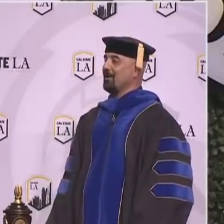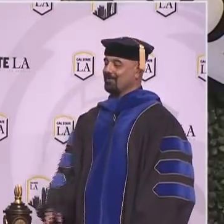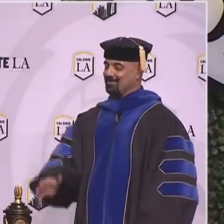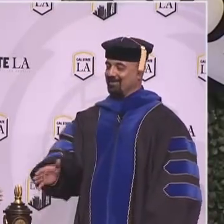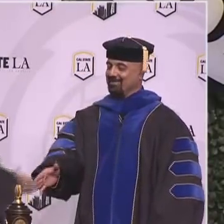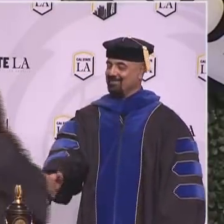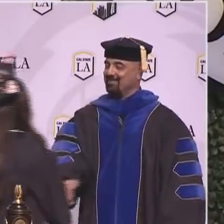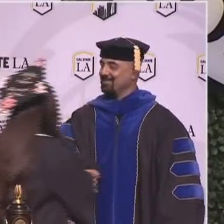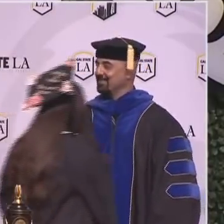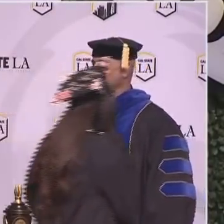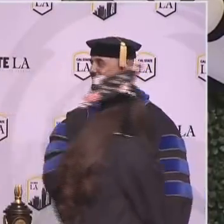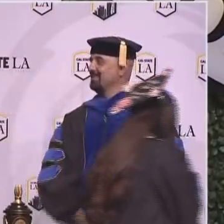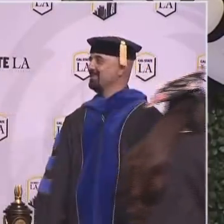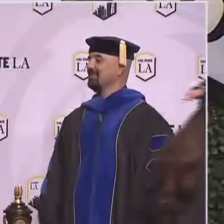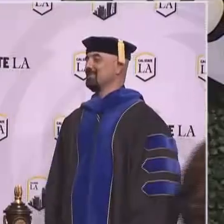HAVE BEEN CALLED]